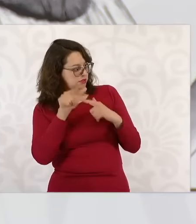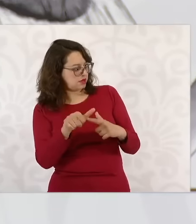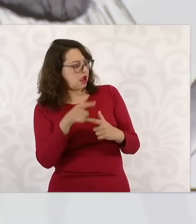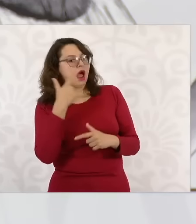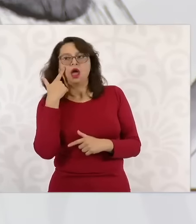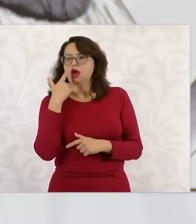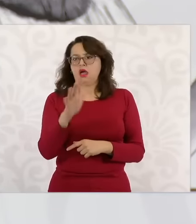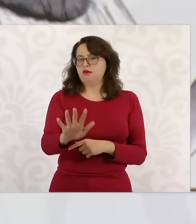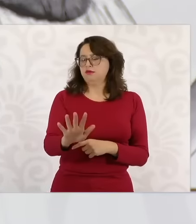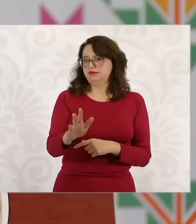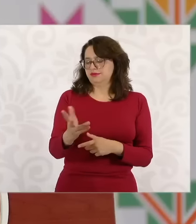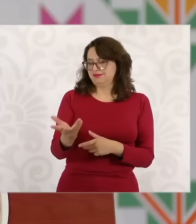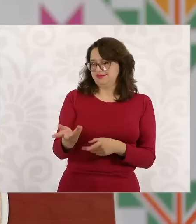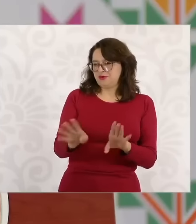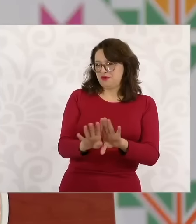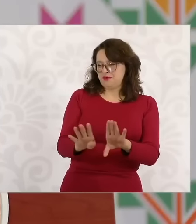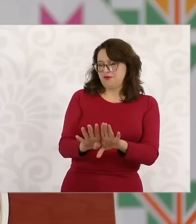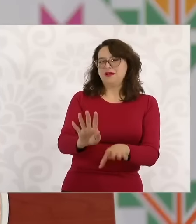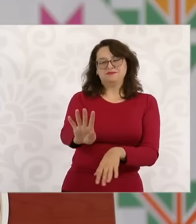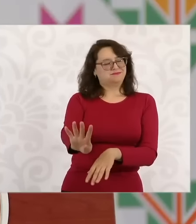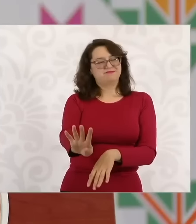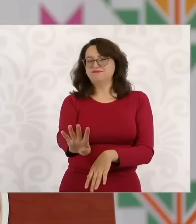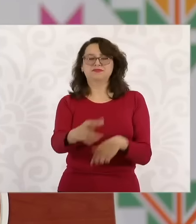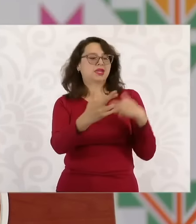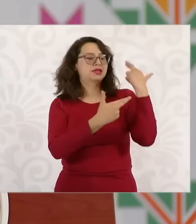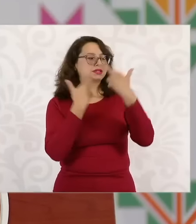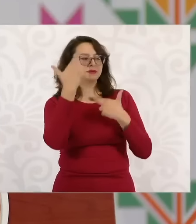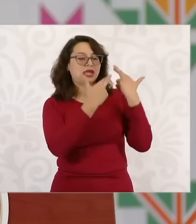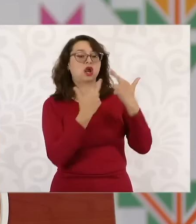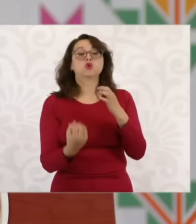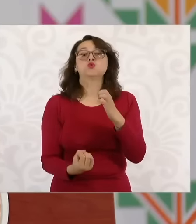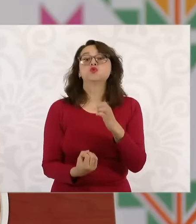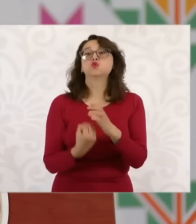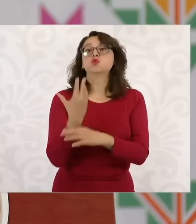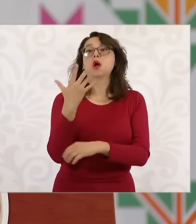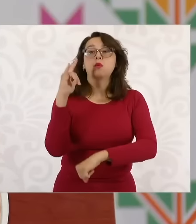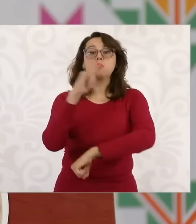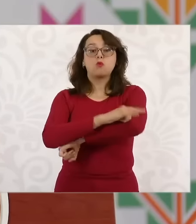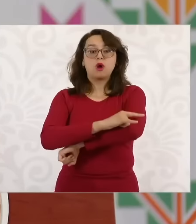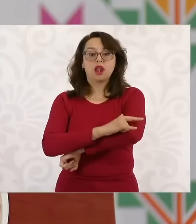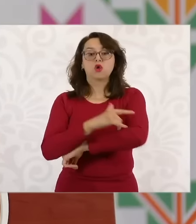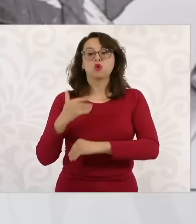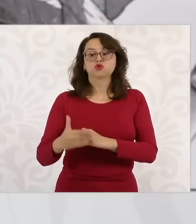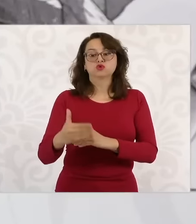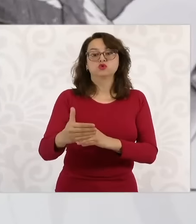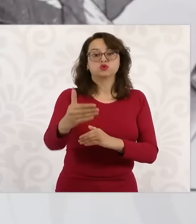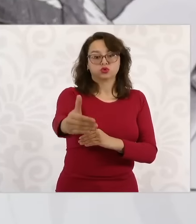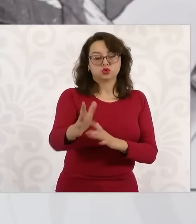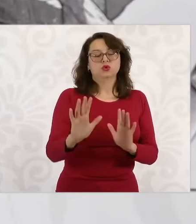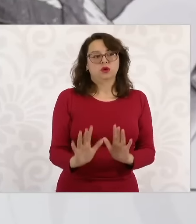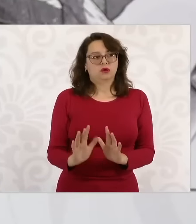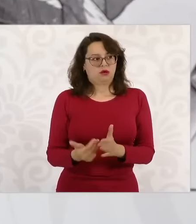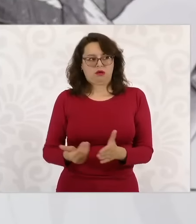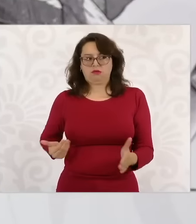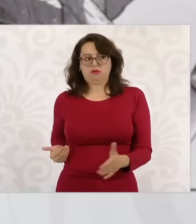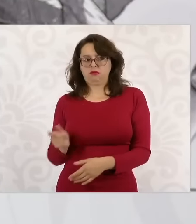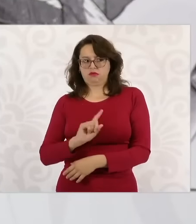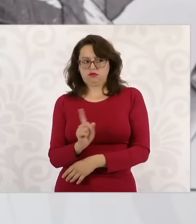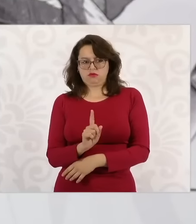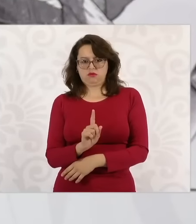checarlo. Eh, son los nuevos vuelos y más adelante quieren también cerrar otros vuelos. Entonces,